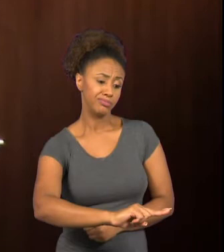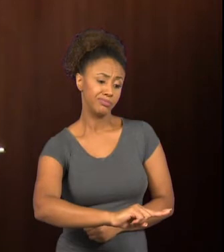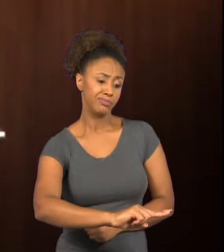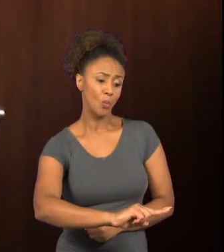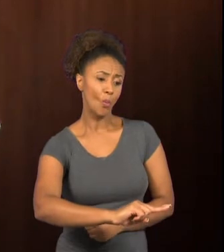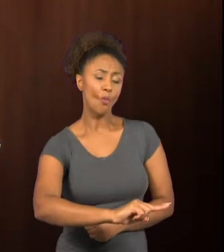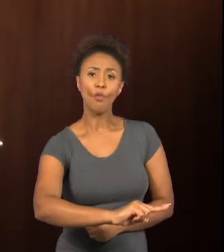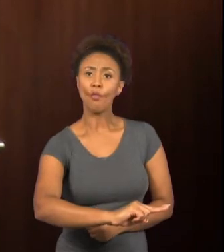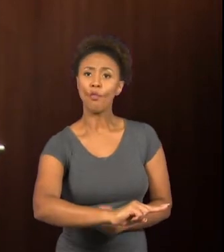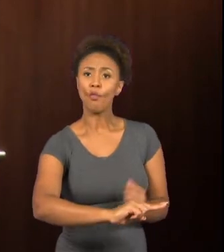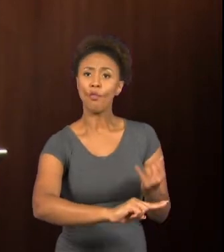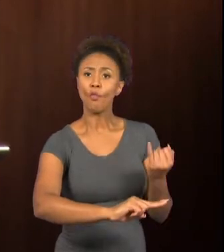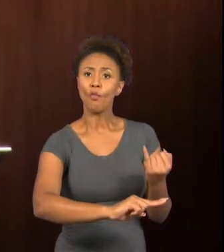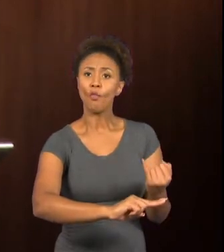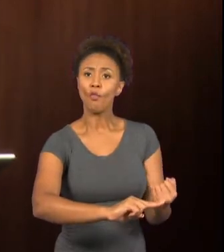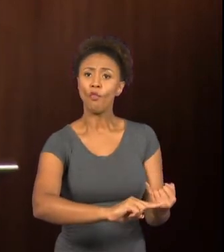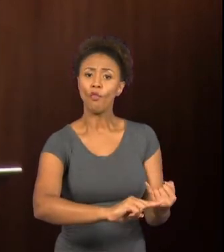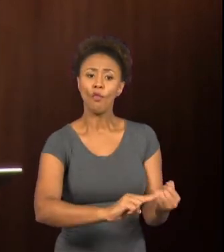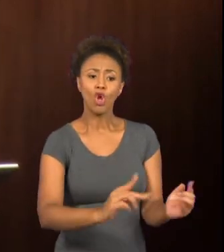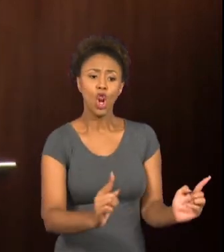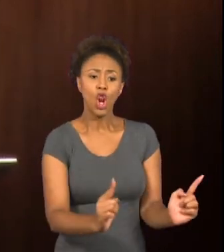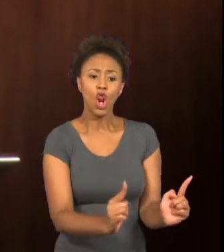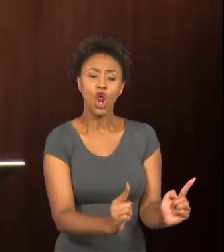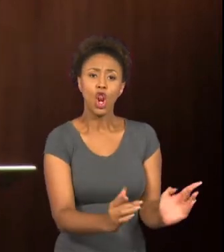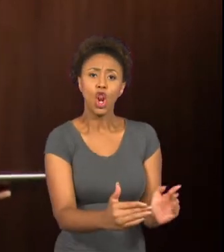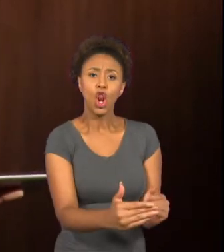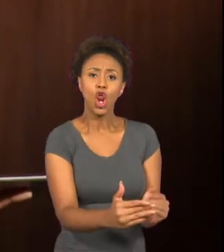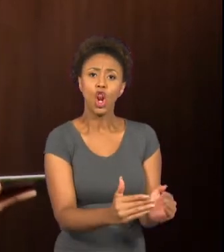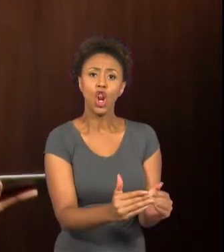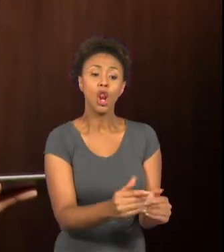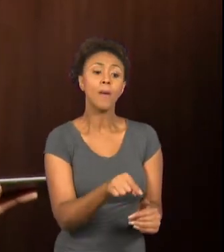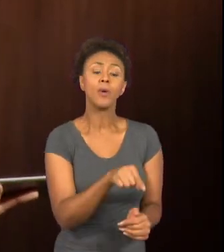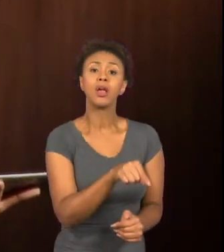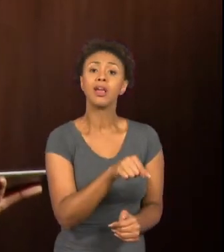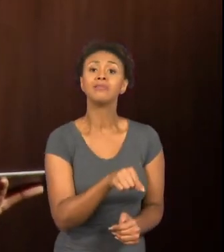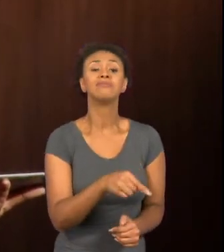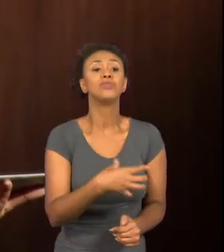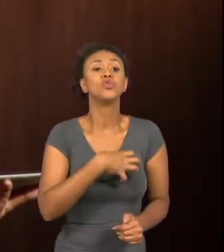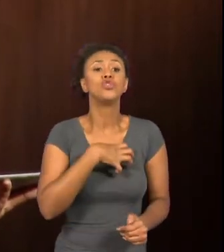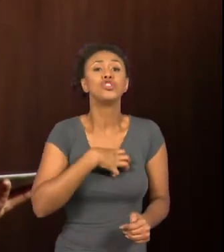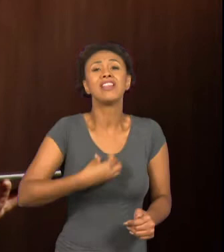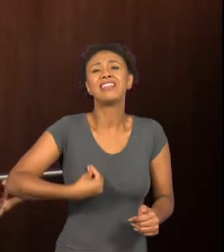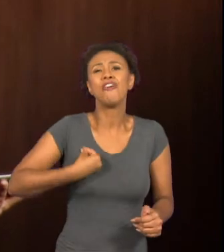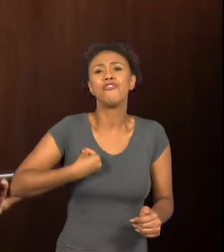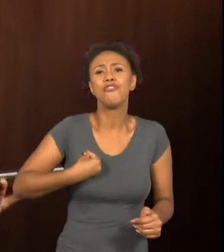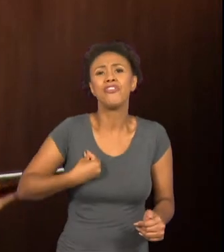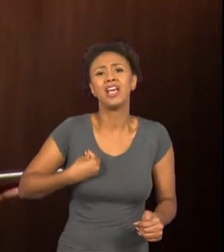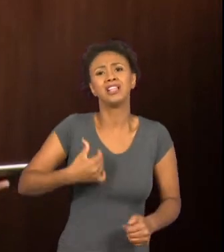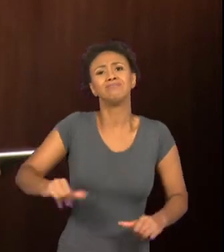PEQUENO, PORQUE É UMA REFERÊNCIA A CONDIÇÃO SEVERINA QUE NÓS JÁ ABORDAMOS, A CONDIÇÃO DE